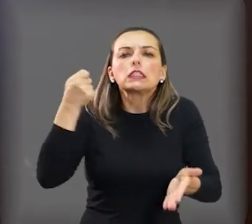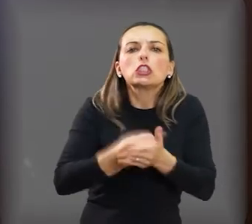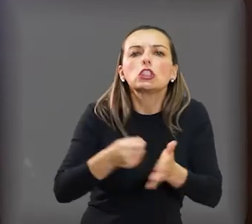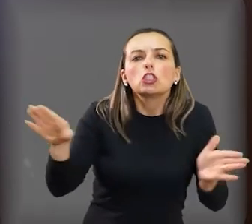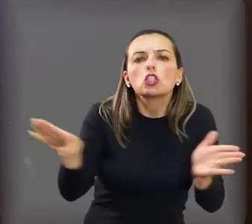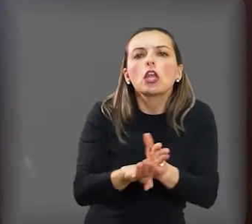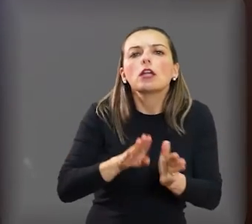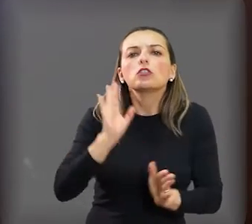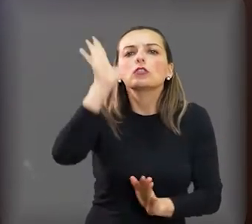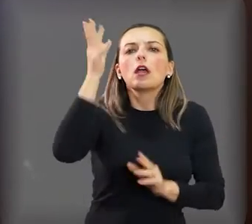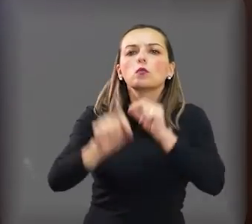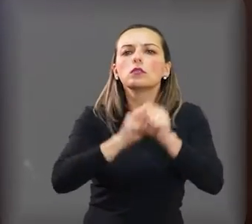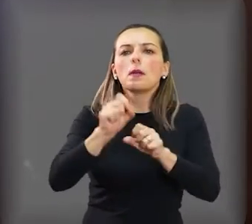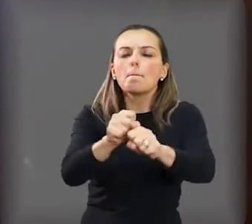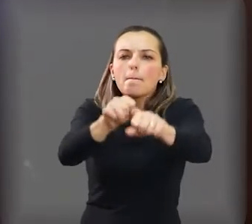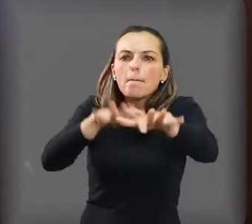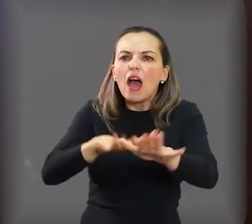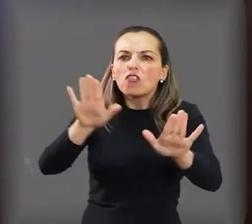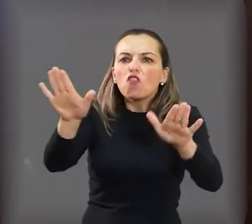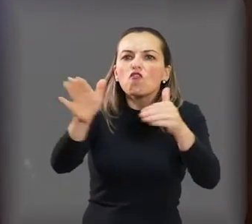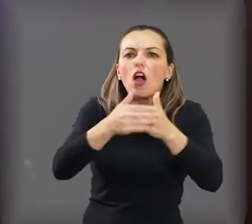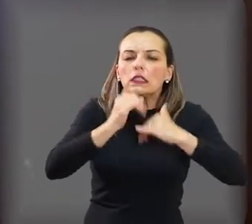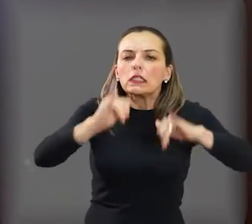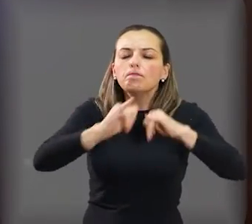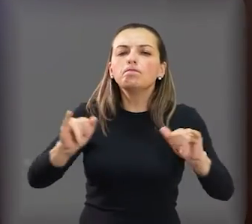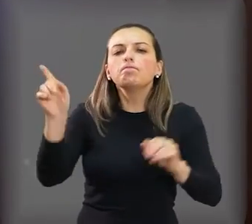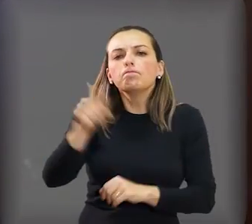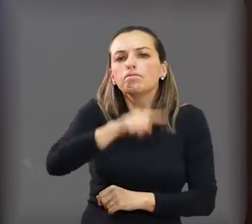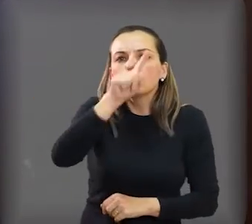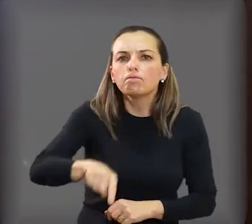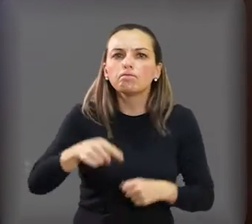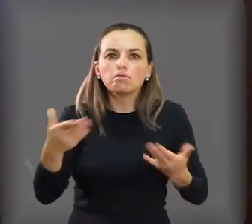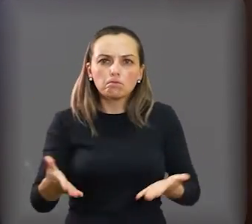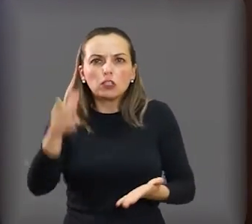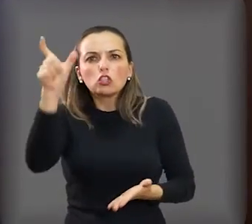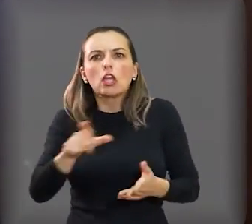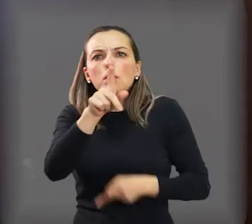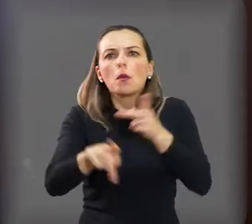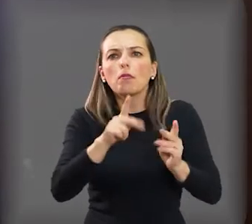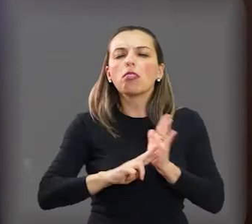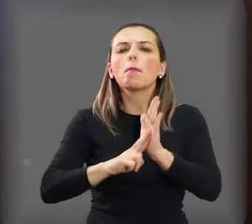povo? É o parlamento e a imprensa. E é muito triste ver